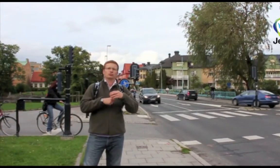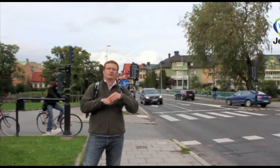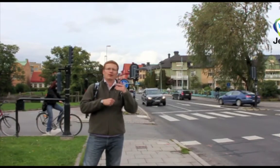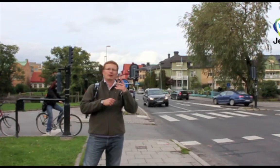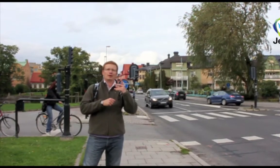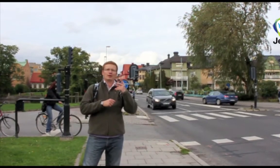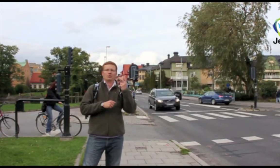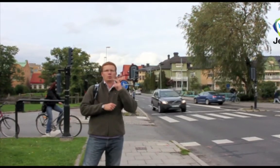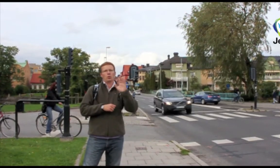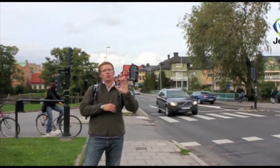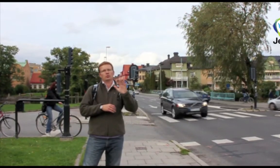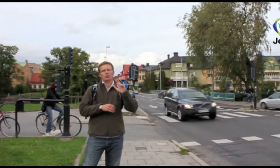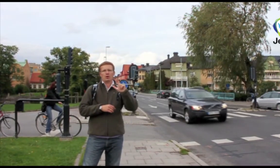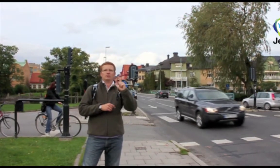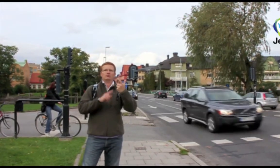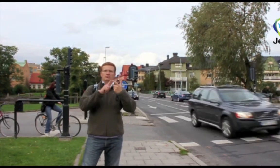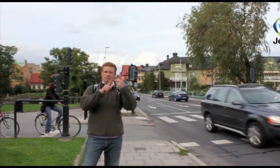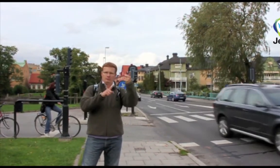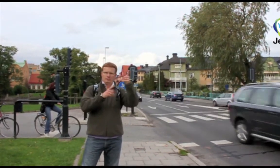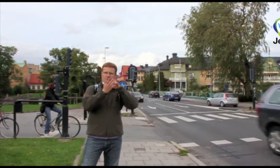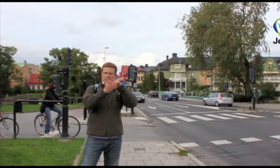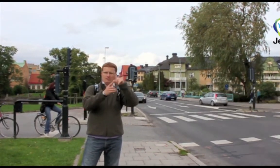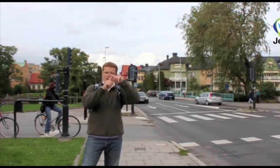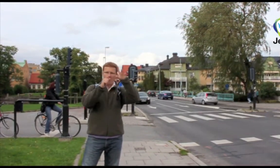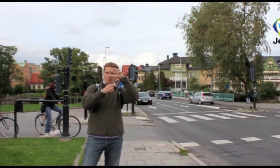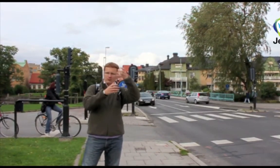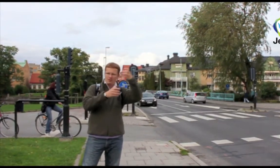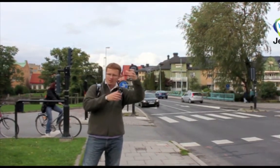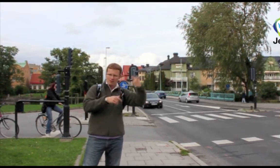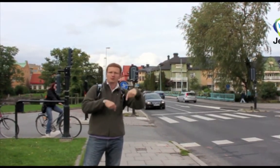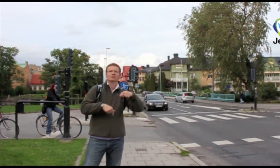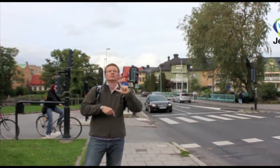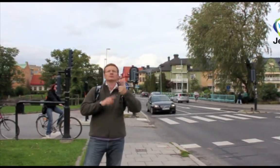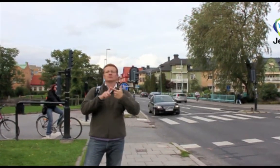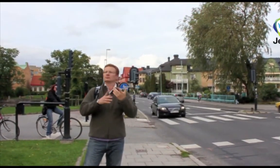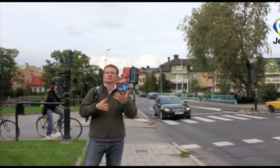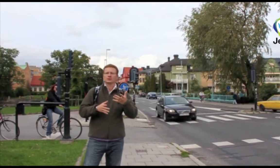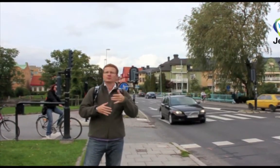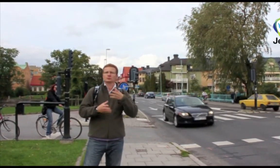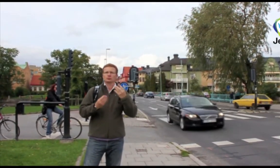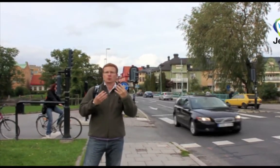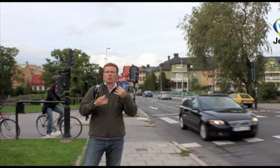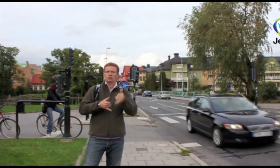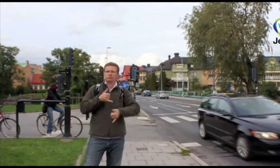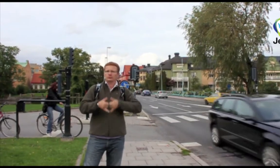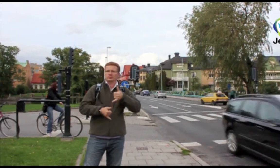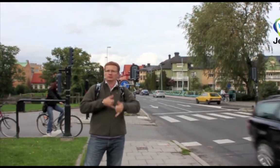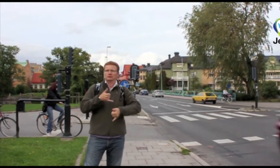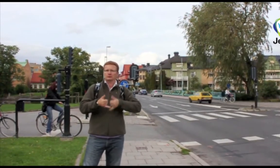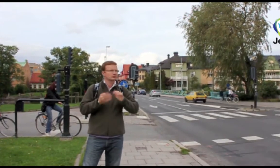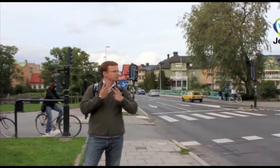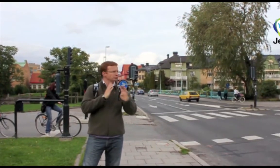A svédek másik kultúrája, „lámpa-virág az ablakpárkányon” kívül az, hogy sokan kerékpároznak.